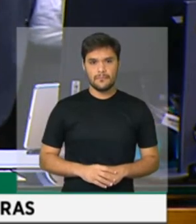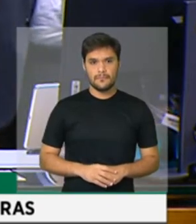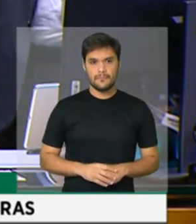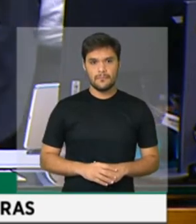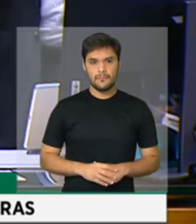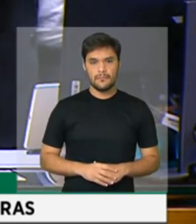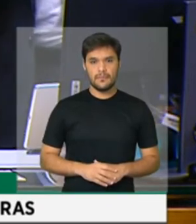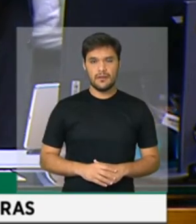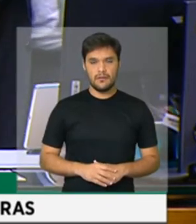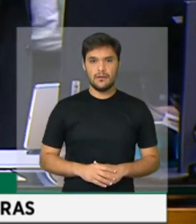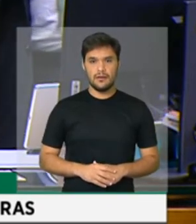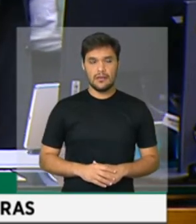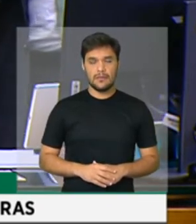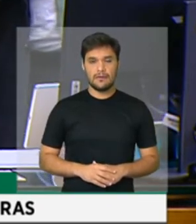FELIPE RIGONI. PRAF PRAF PARA